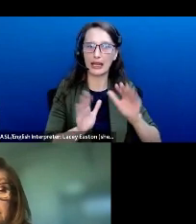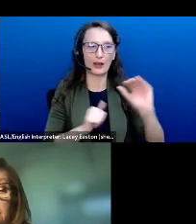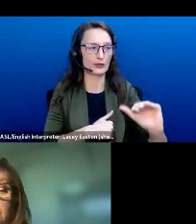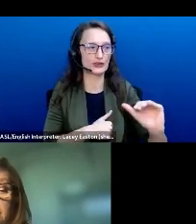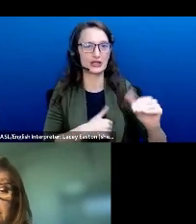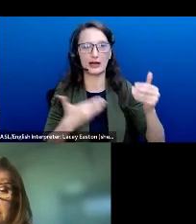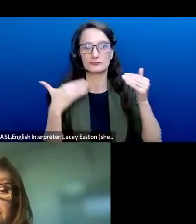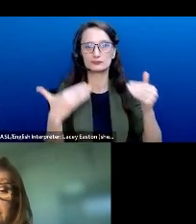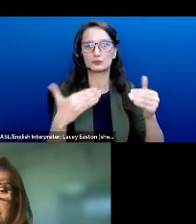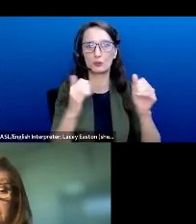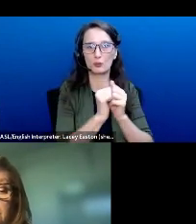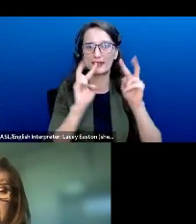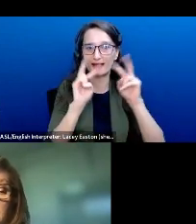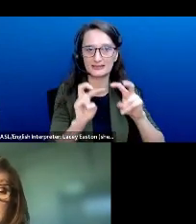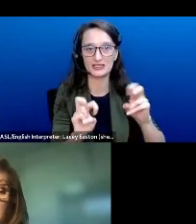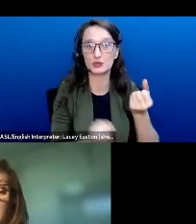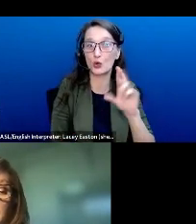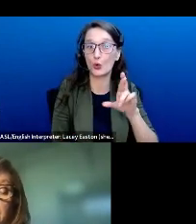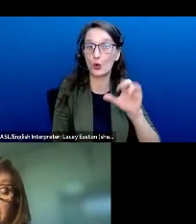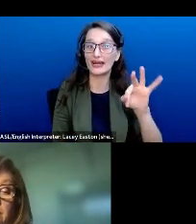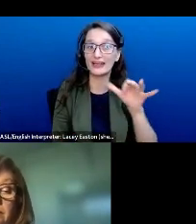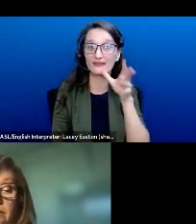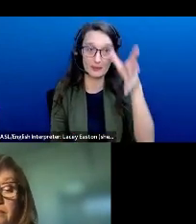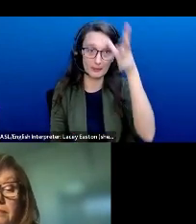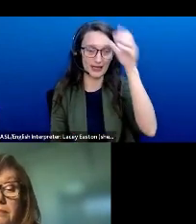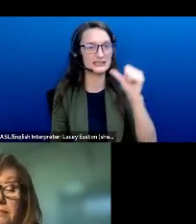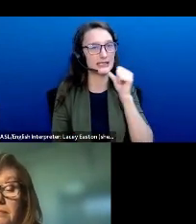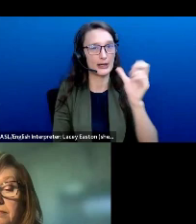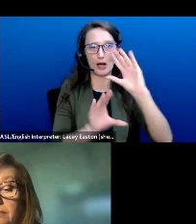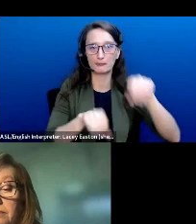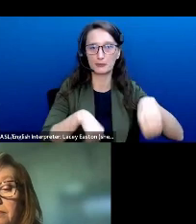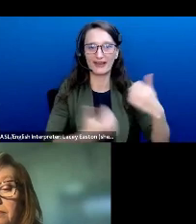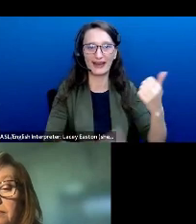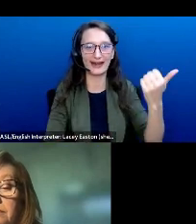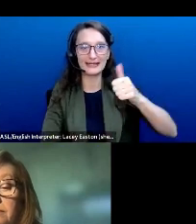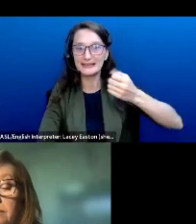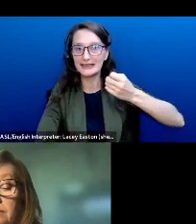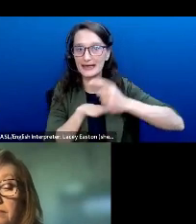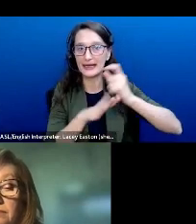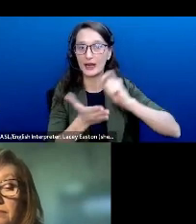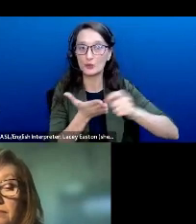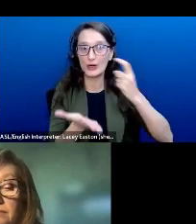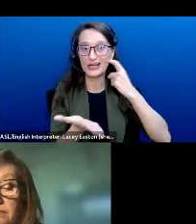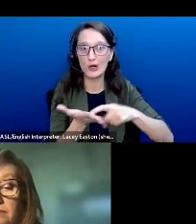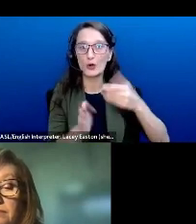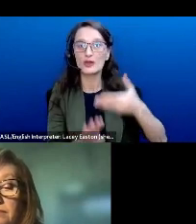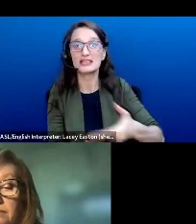si el padre no dio un aviso por escrito de 10 días antes de inscribirlo en una escuela privada al costo publico.